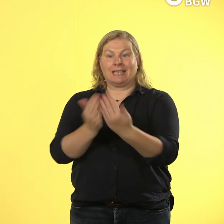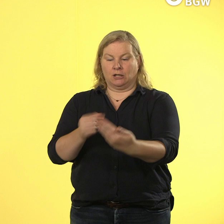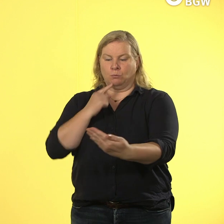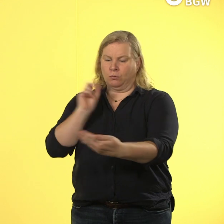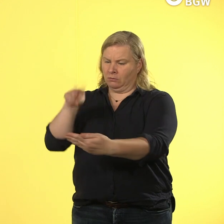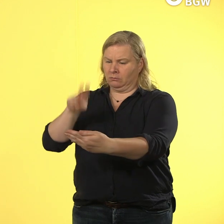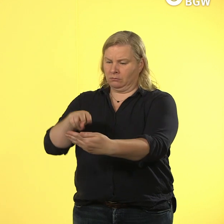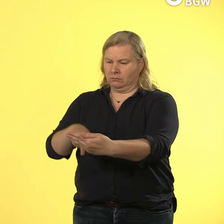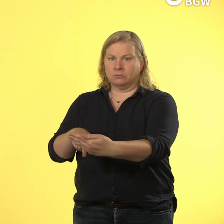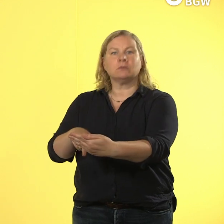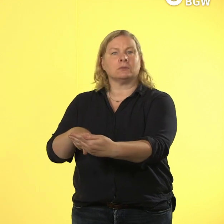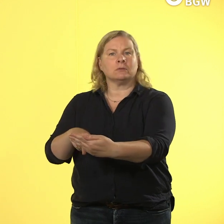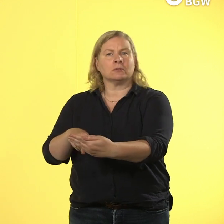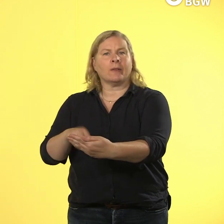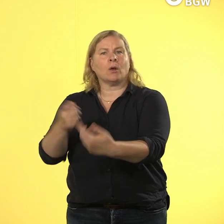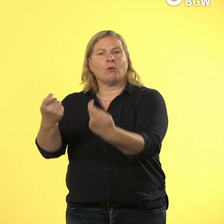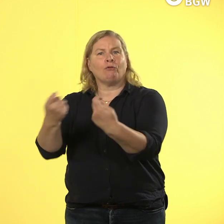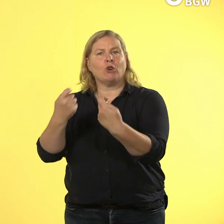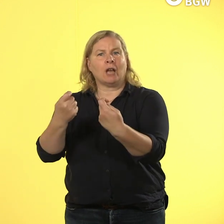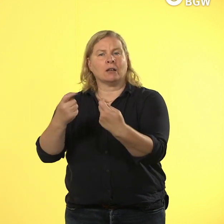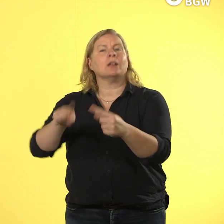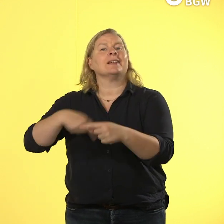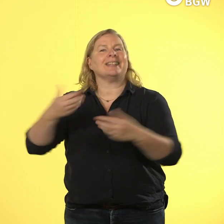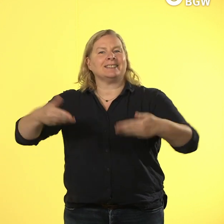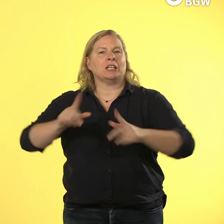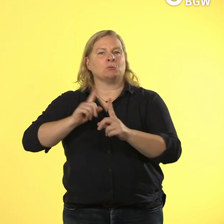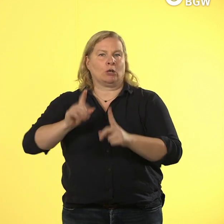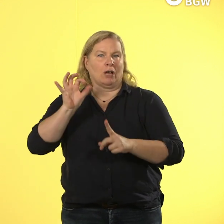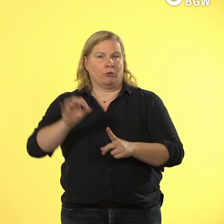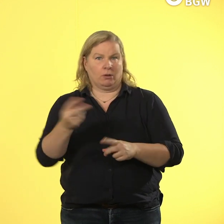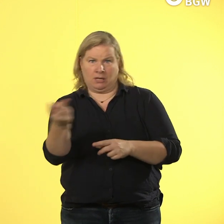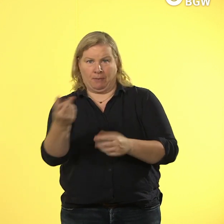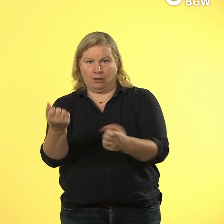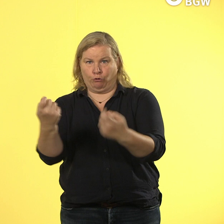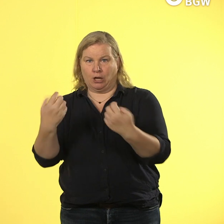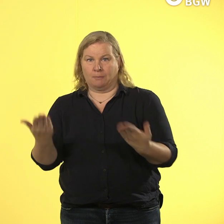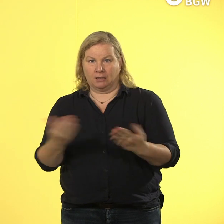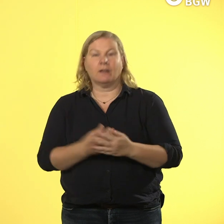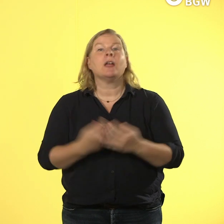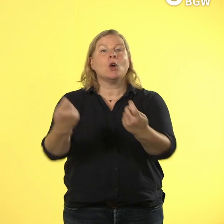Sie schlagen vor, Frau Meier in der Krise, dass es gut sei, das Selbstständigkeitspotenzial erhöht wird und dass Sie bitte